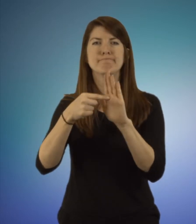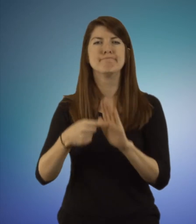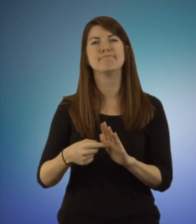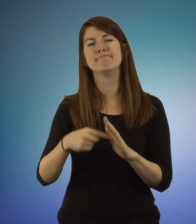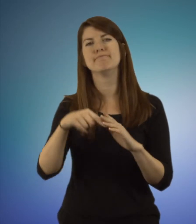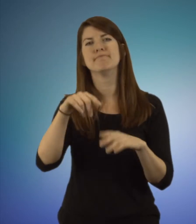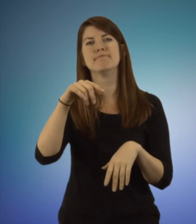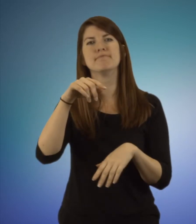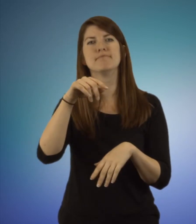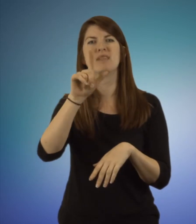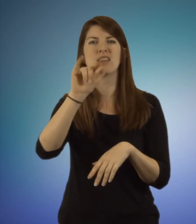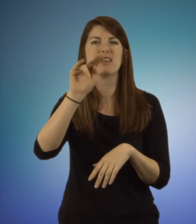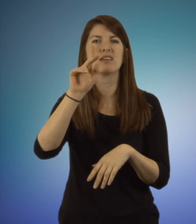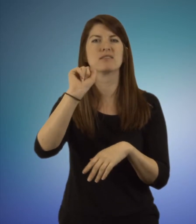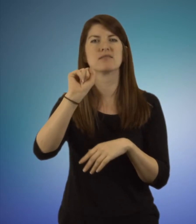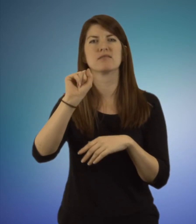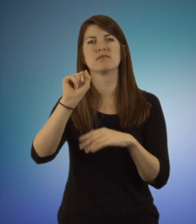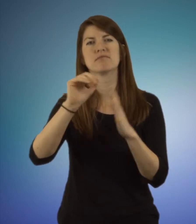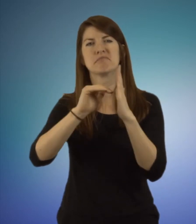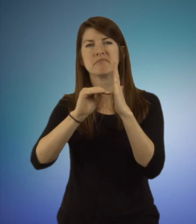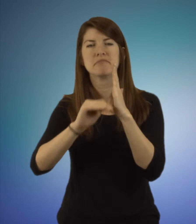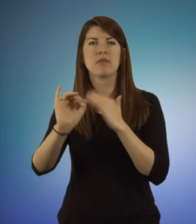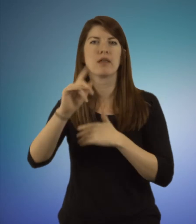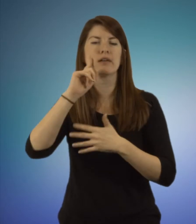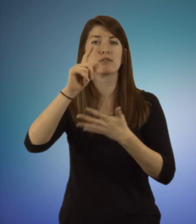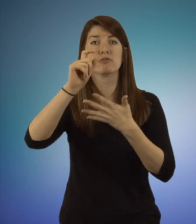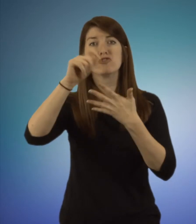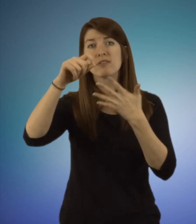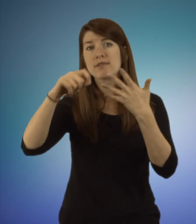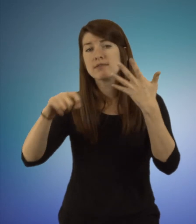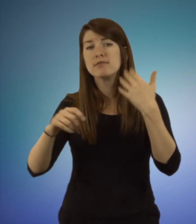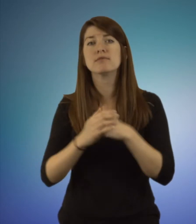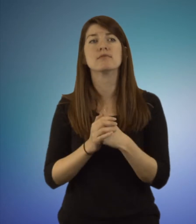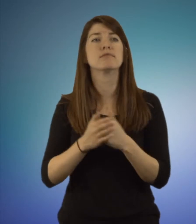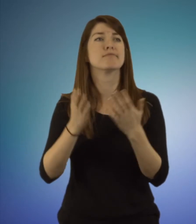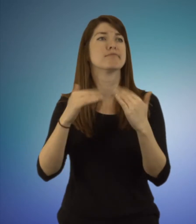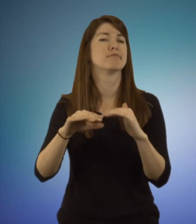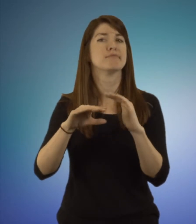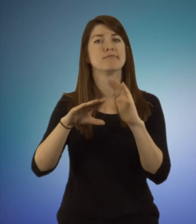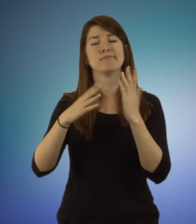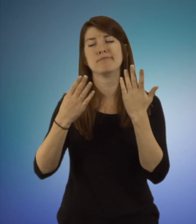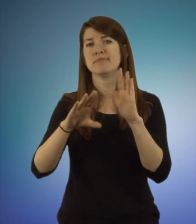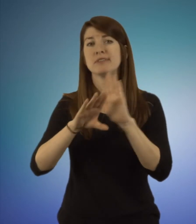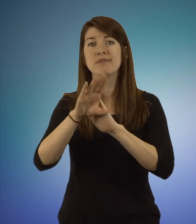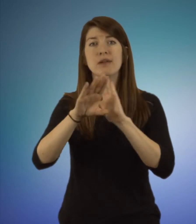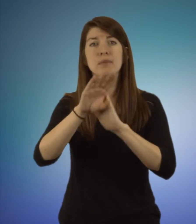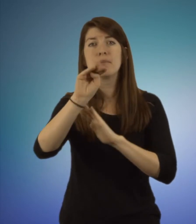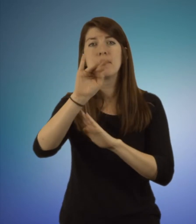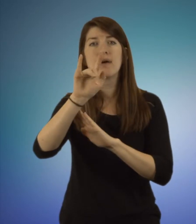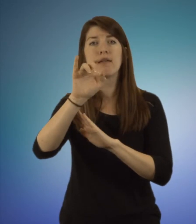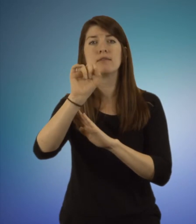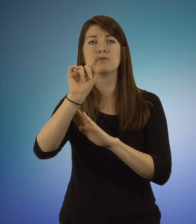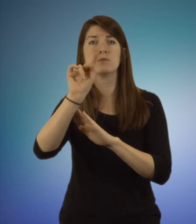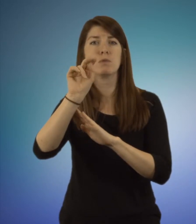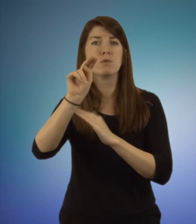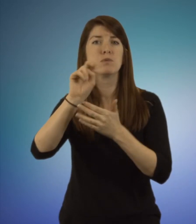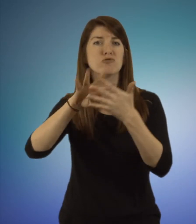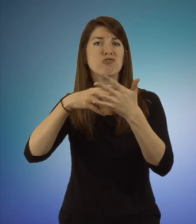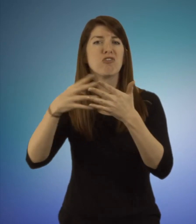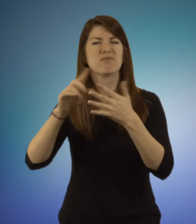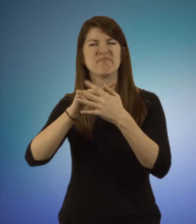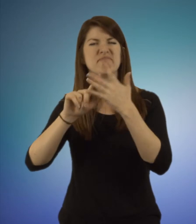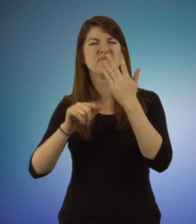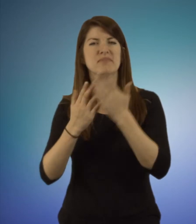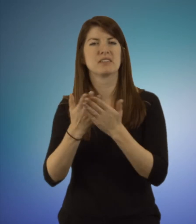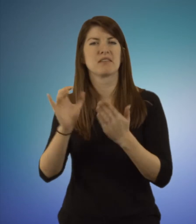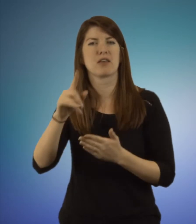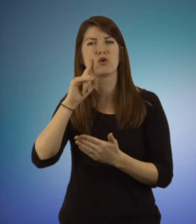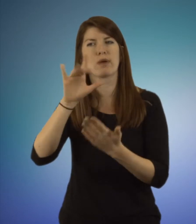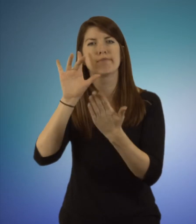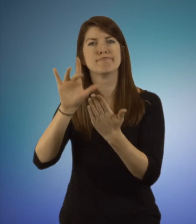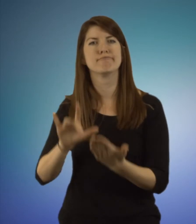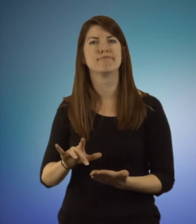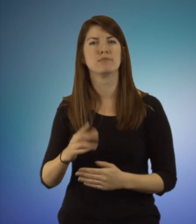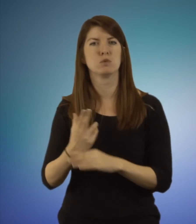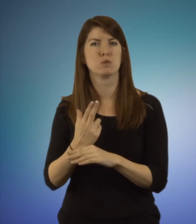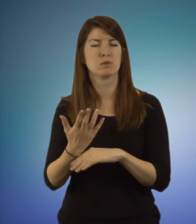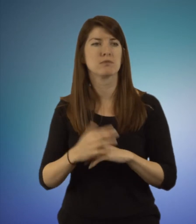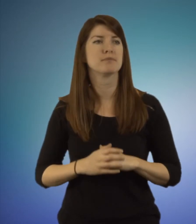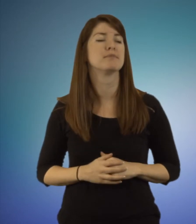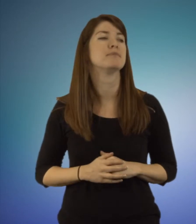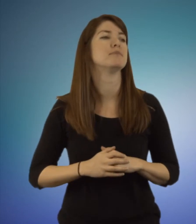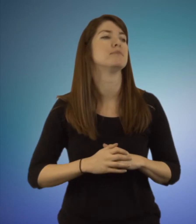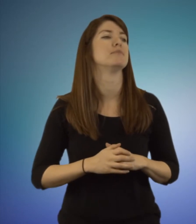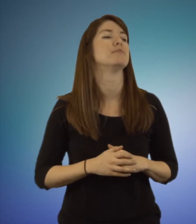Hay un folleto que puede descargarse con algunos ejemplos y enlaces de recursos de este tipo de